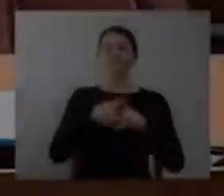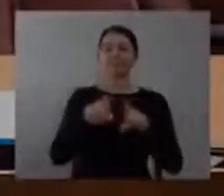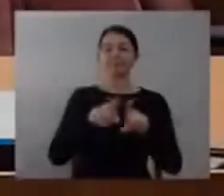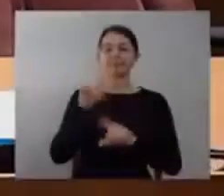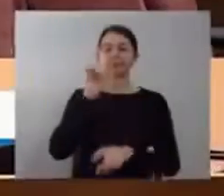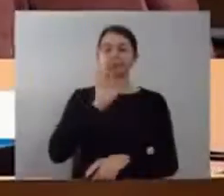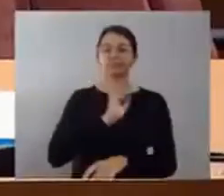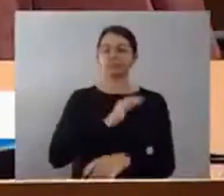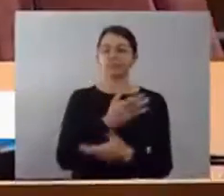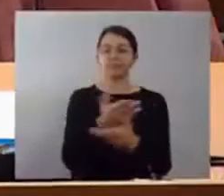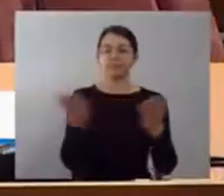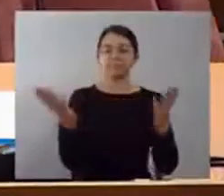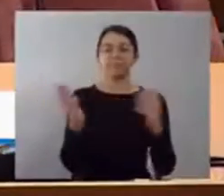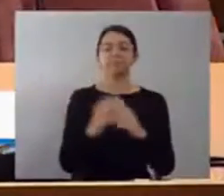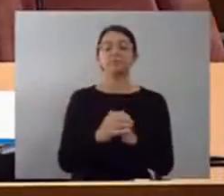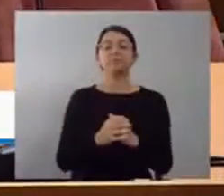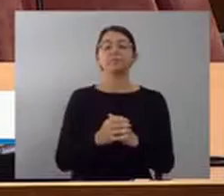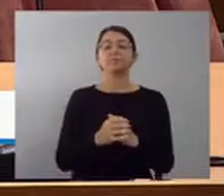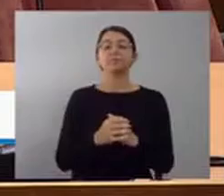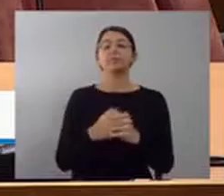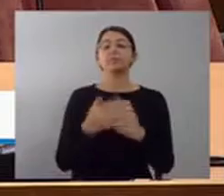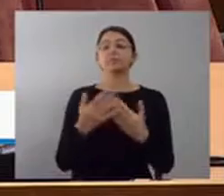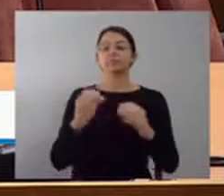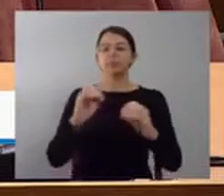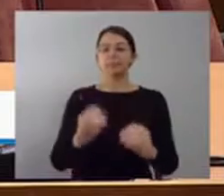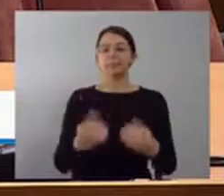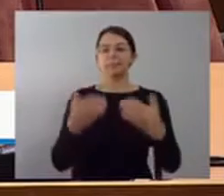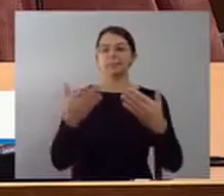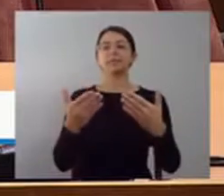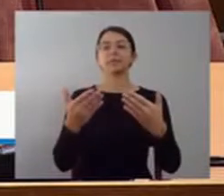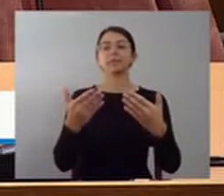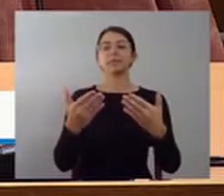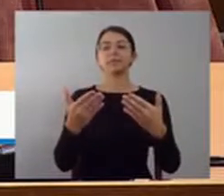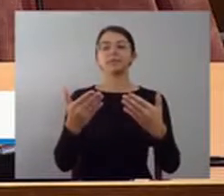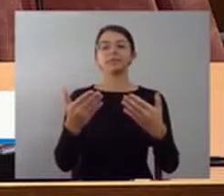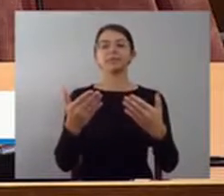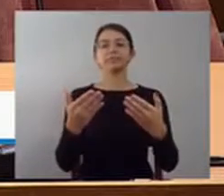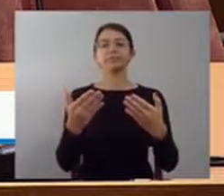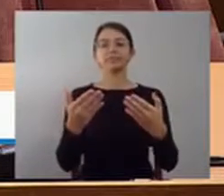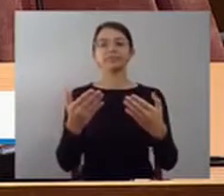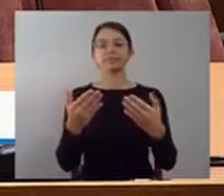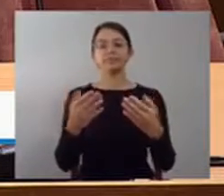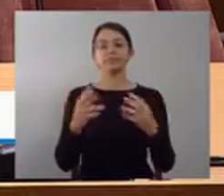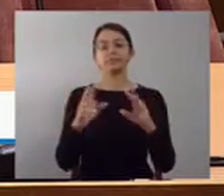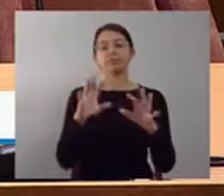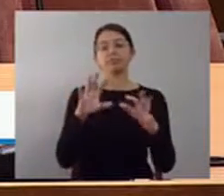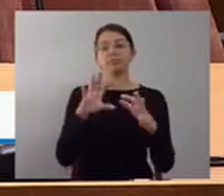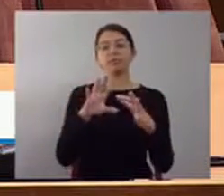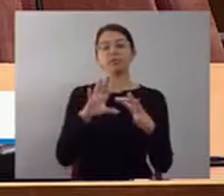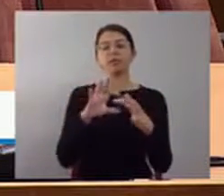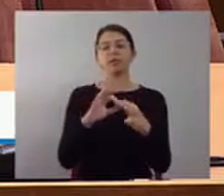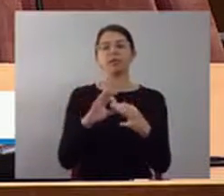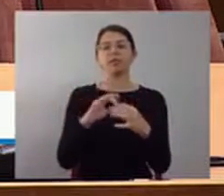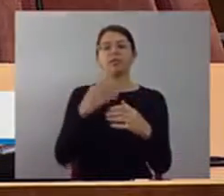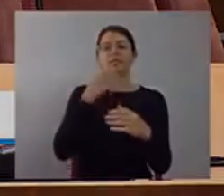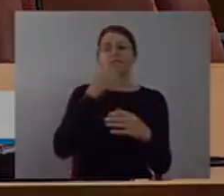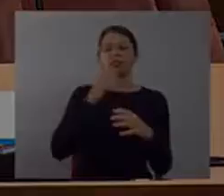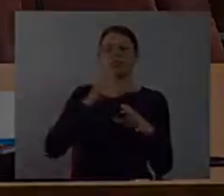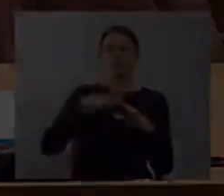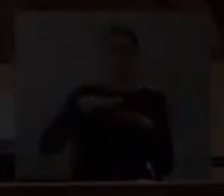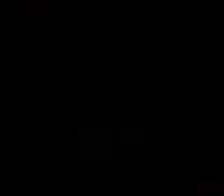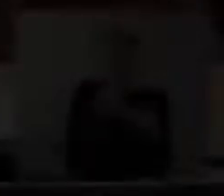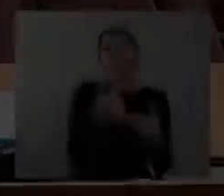Ora bem, em primeiro lugar a questão do